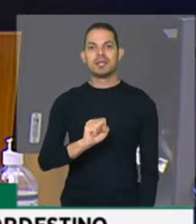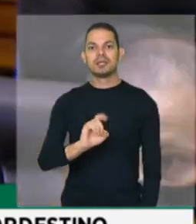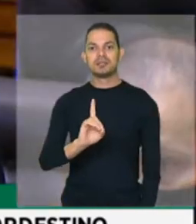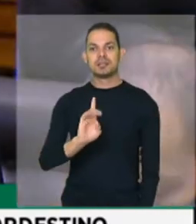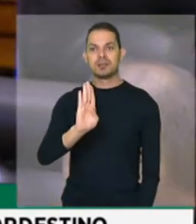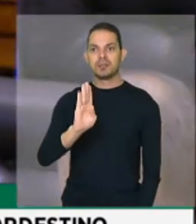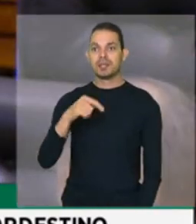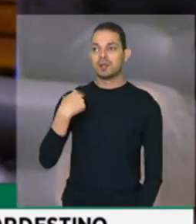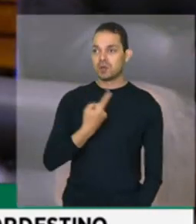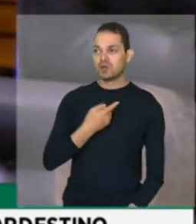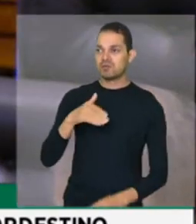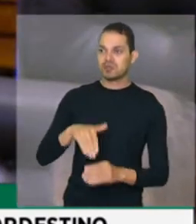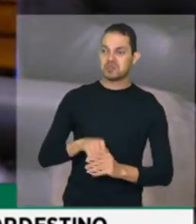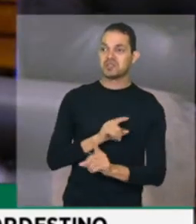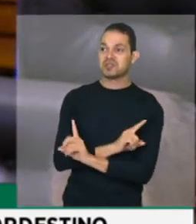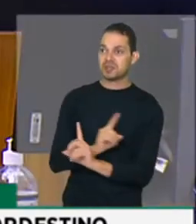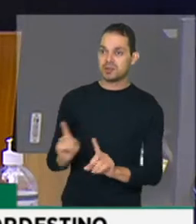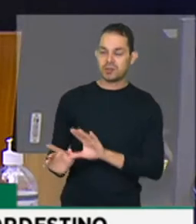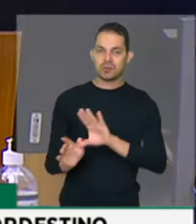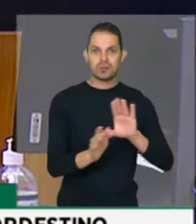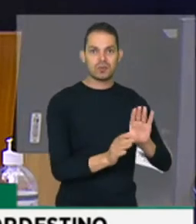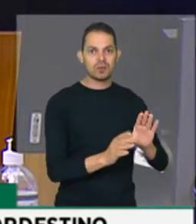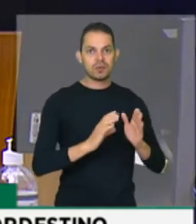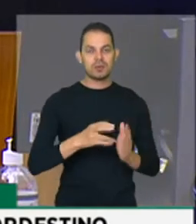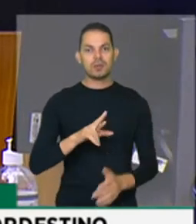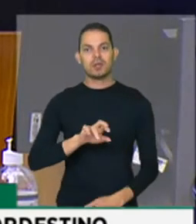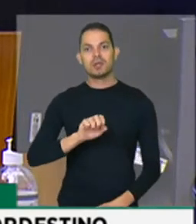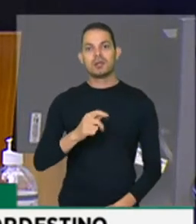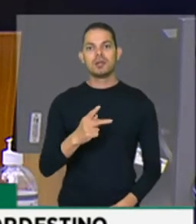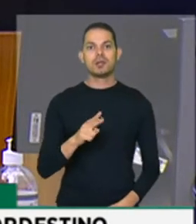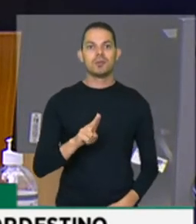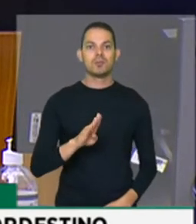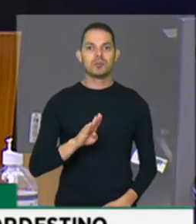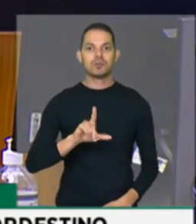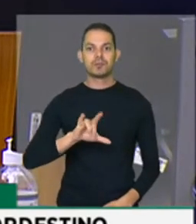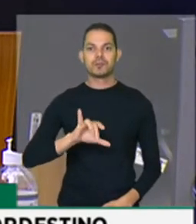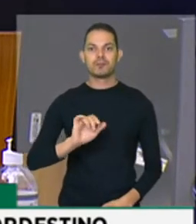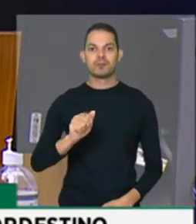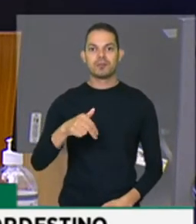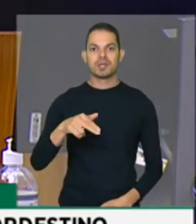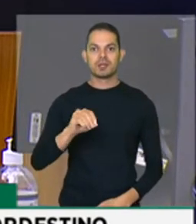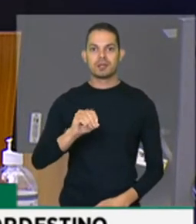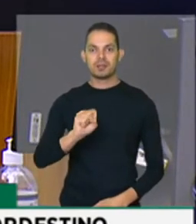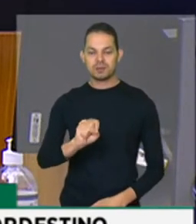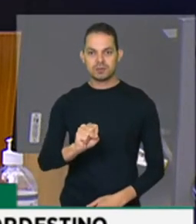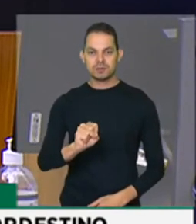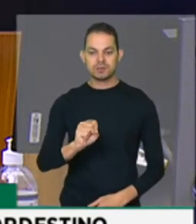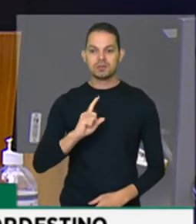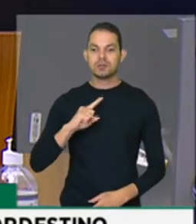ORIENTA SIM, PRESIDENTE. COMO ORIENTA O PSDB? [DEPUTADO]: PSDB ORIENTA NÃO, SENHOR PRESIDENTE. -- [PRESIDENTE]: COMO ORIENTA O REPUBLICANOS? -- [DEPUTADO]: